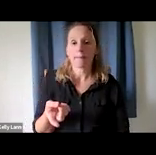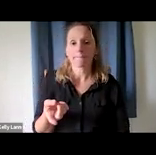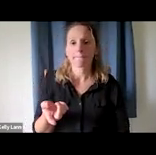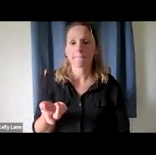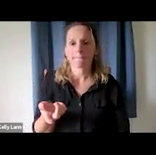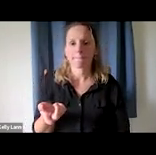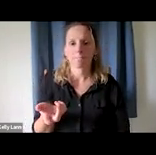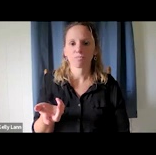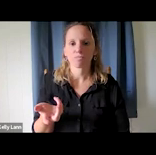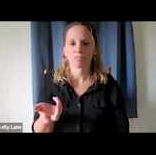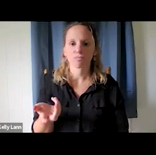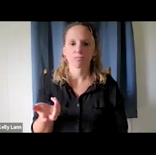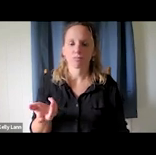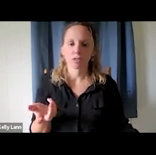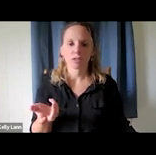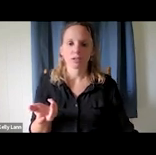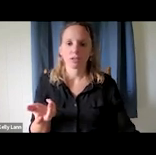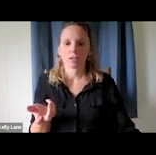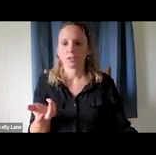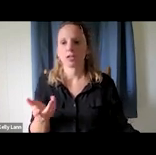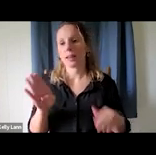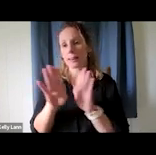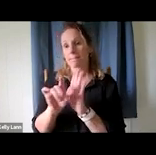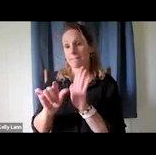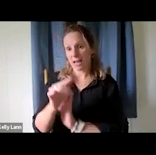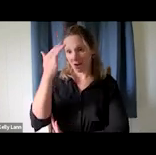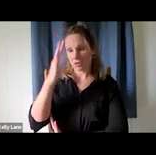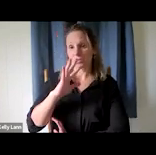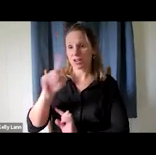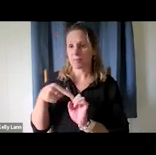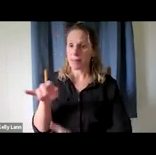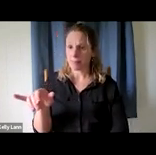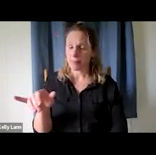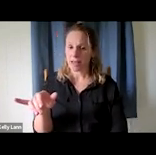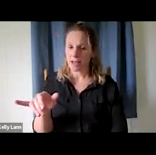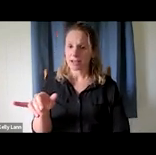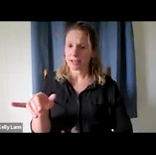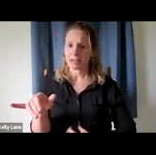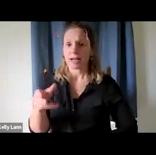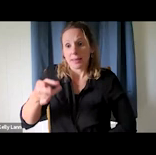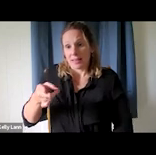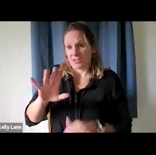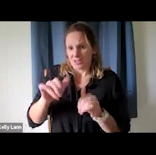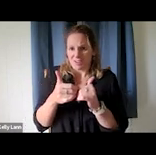Ella habló de ir a los antecedentes de esto y luego la historia de cómo progresó